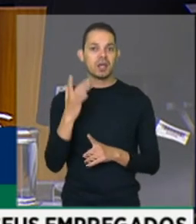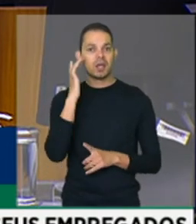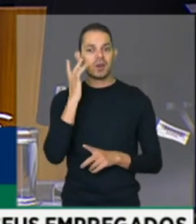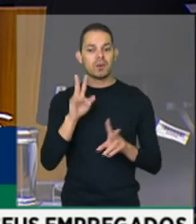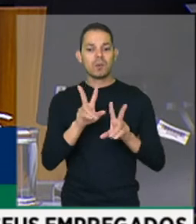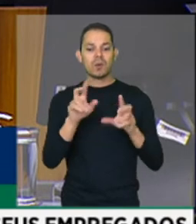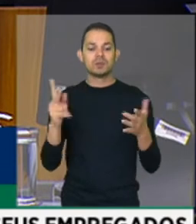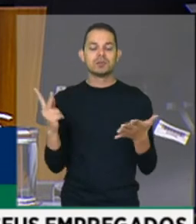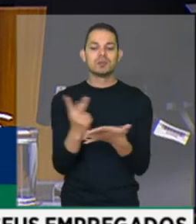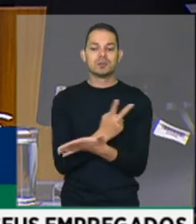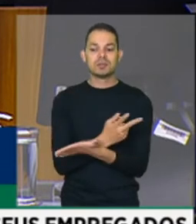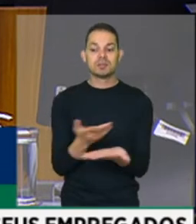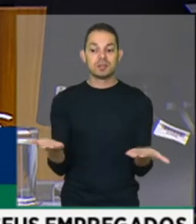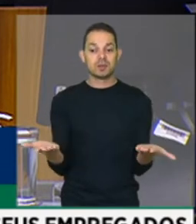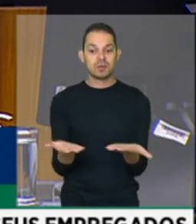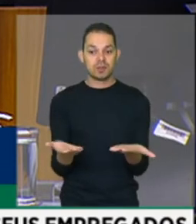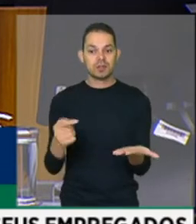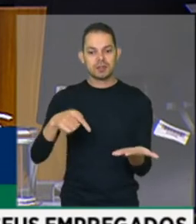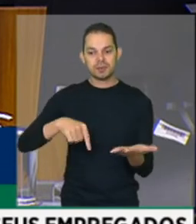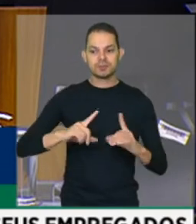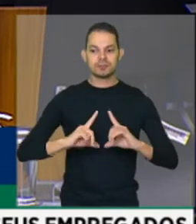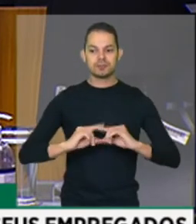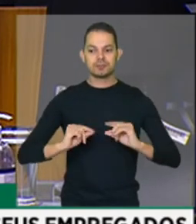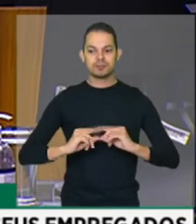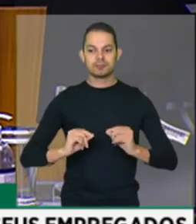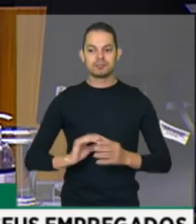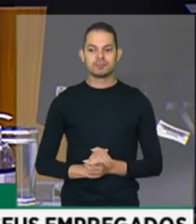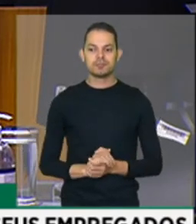[DEPUTADO]: DEPUTADO TAMBÉM UM MINUTO. [PRESIDENTE]: VOU INICIAR PELA DEPUTADA, VOSSA